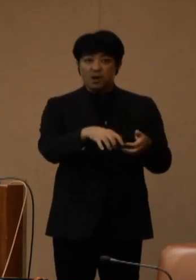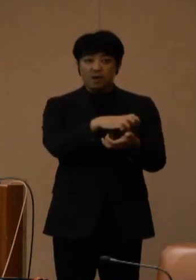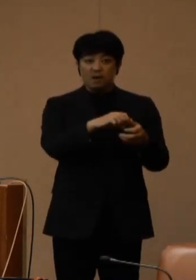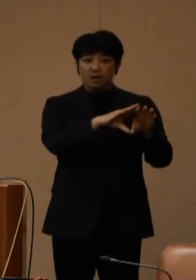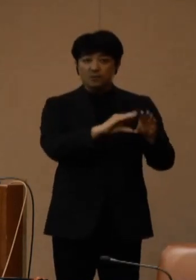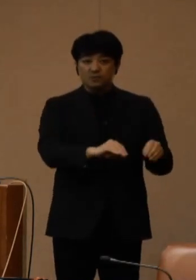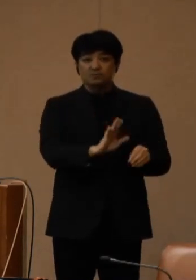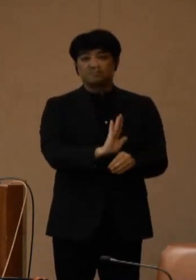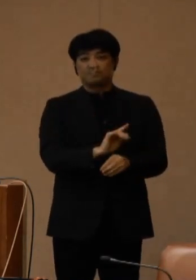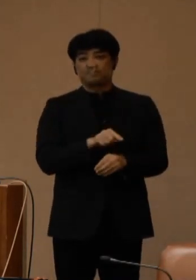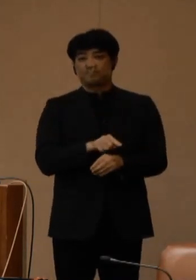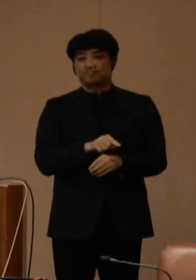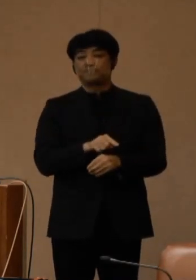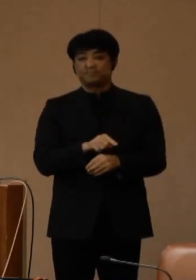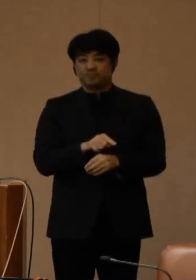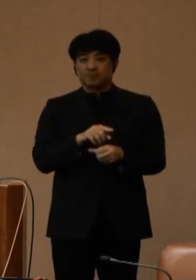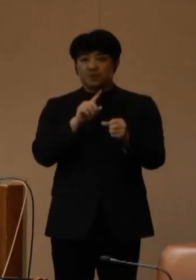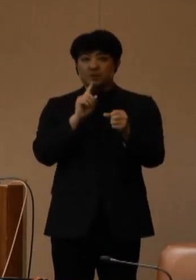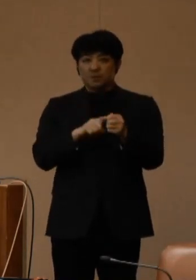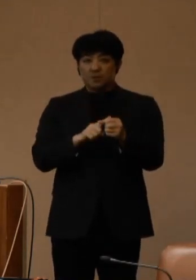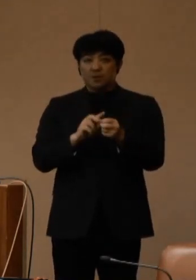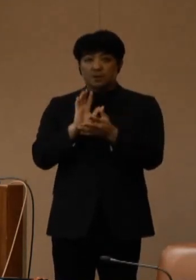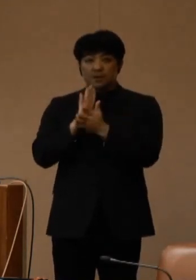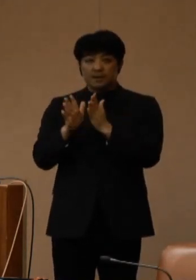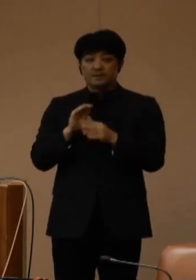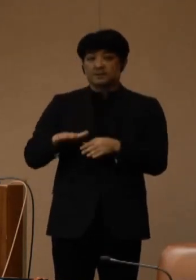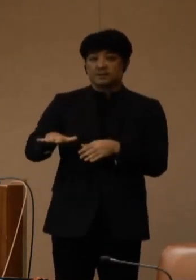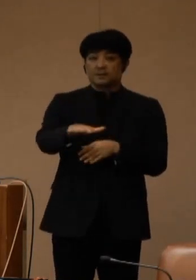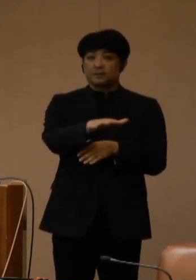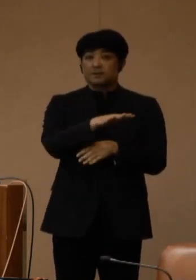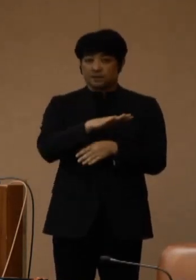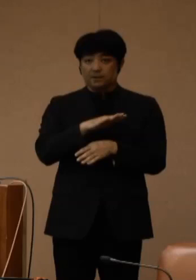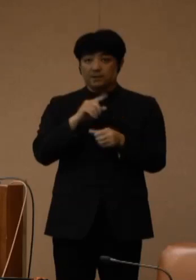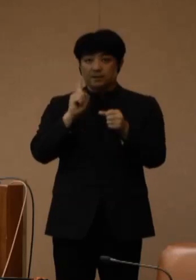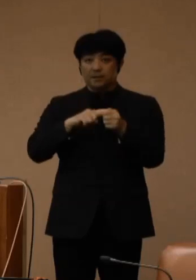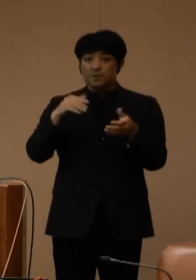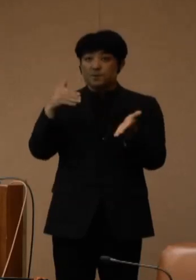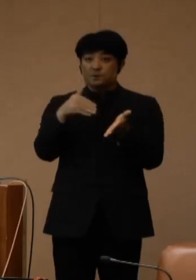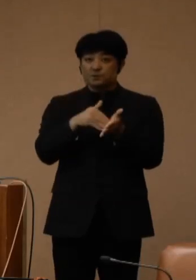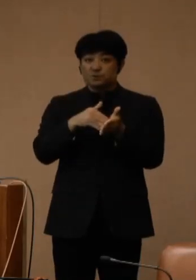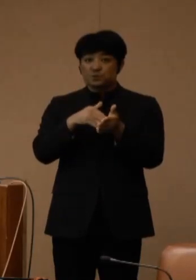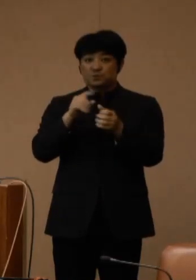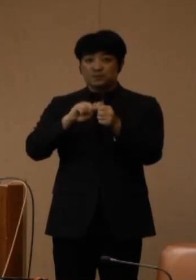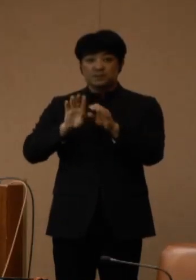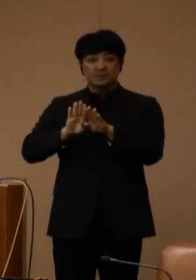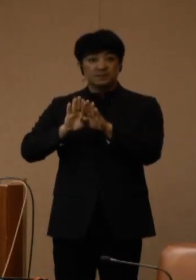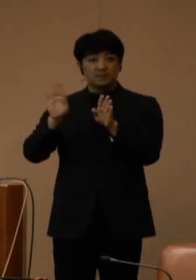県全体が、穏やかな年末、新年も迎えられるよう